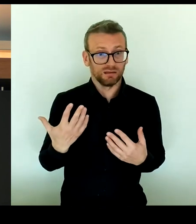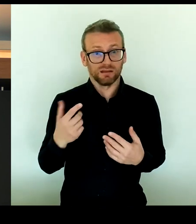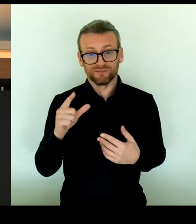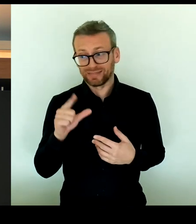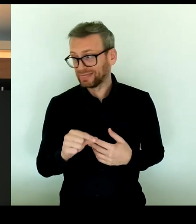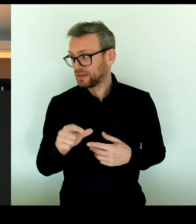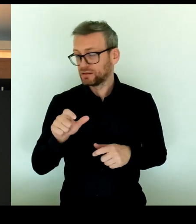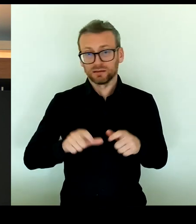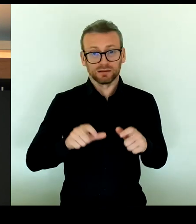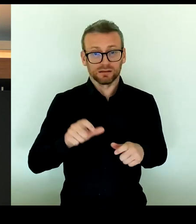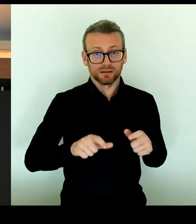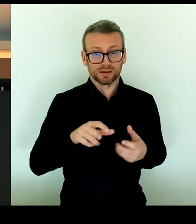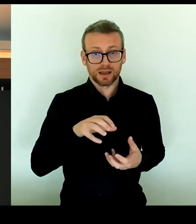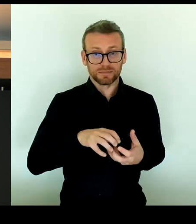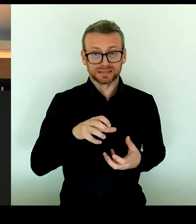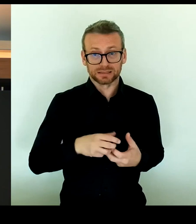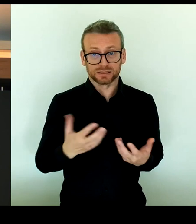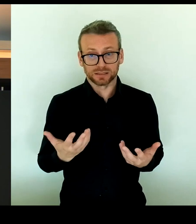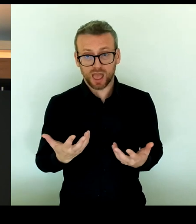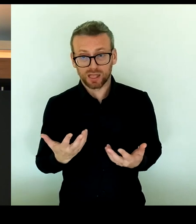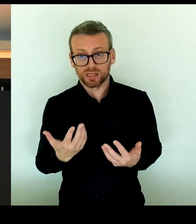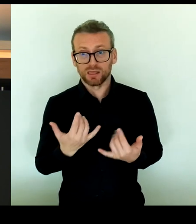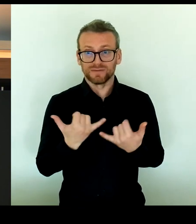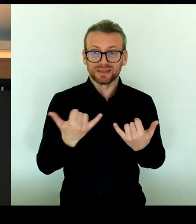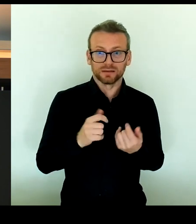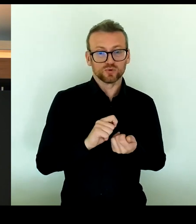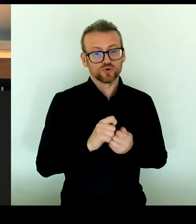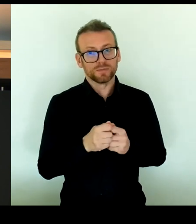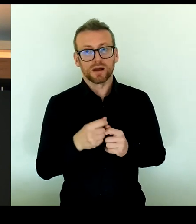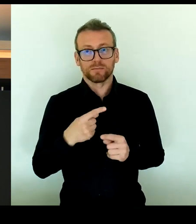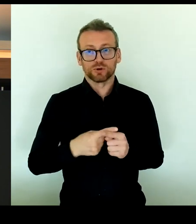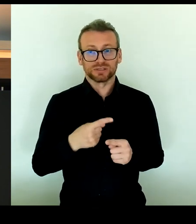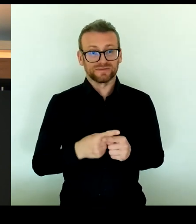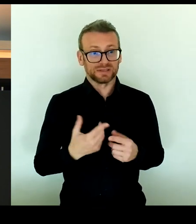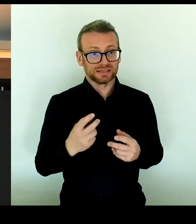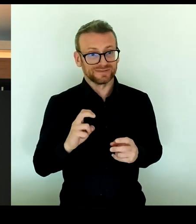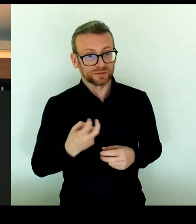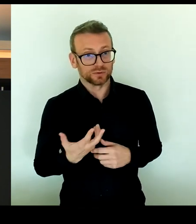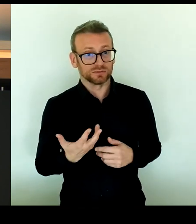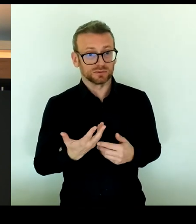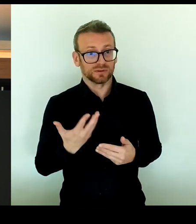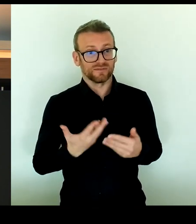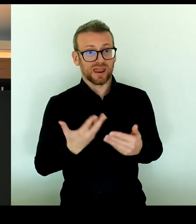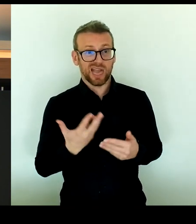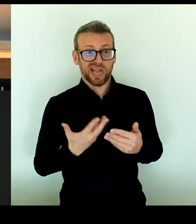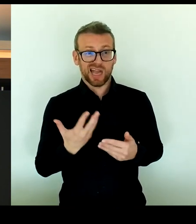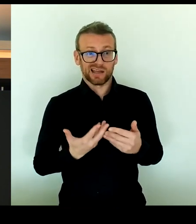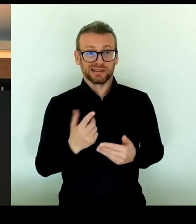wie dies Luca-App beschafft. In Berlin sehr teuer für Steuergelder kaum genutzt